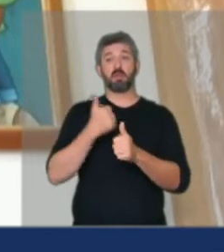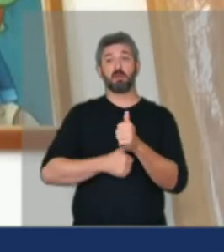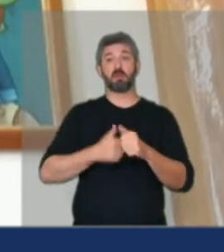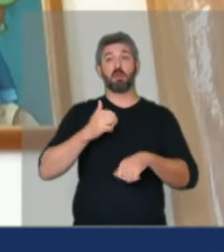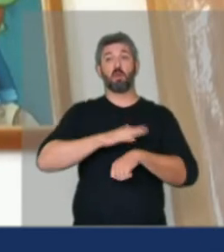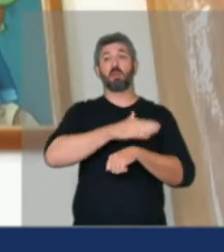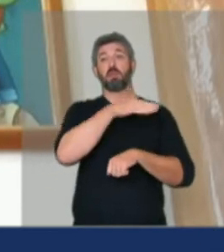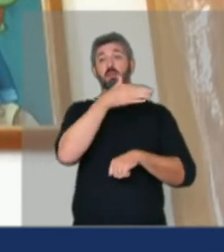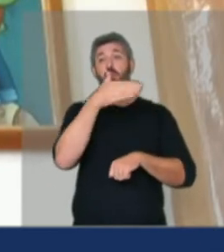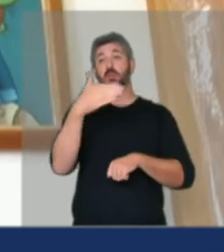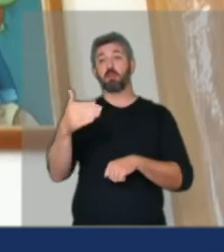TEMPO PASSANDO E MILITANDO AQUI NO ESTADO DE SÃO PAULO,